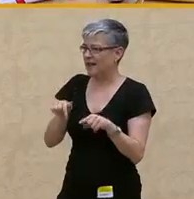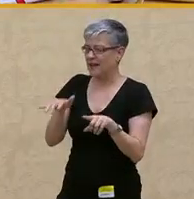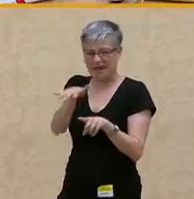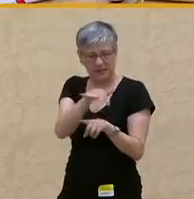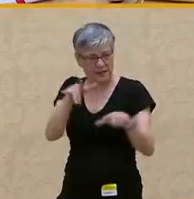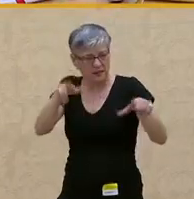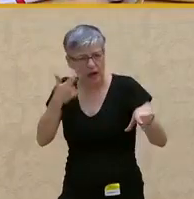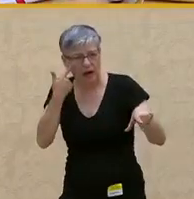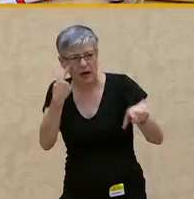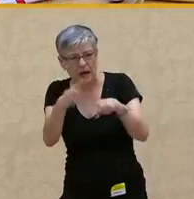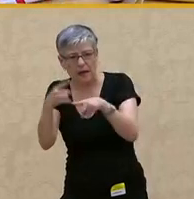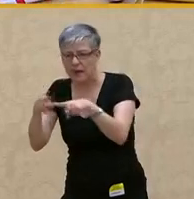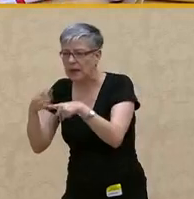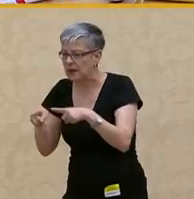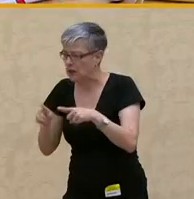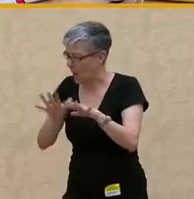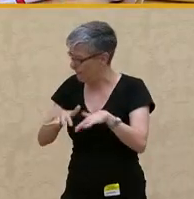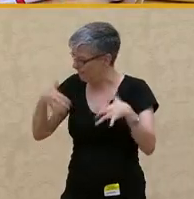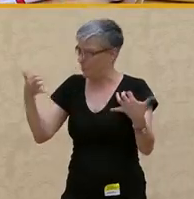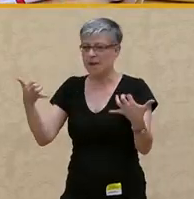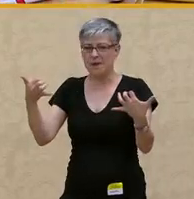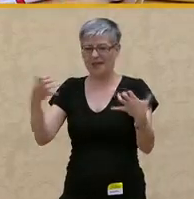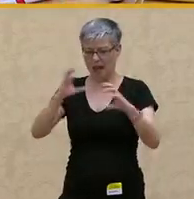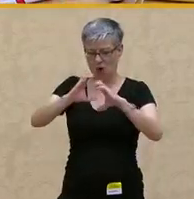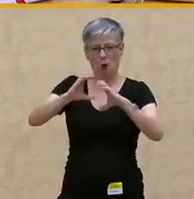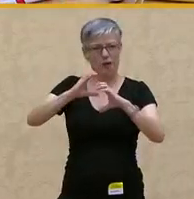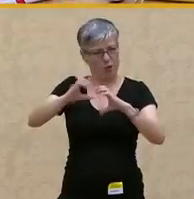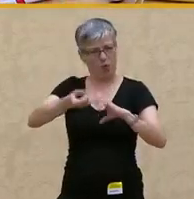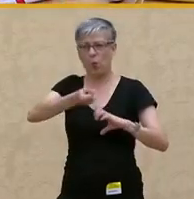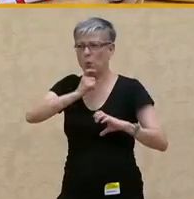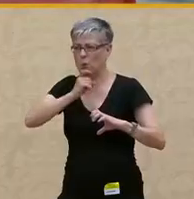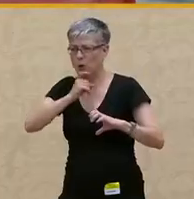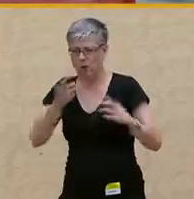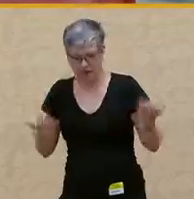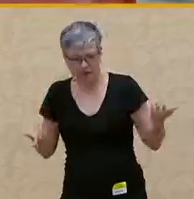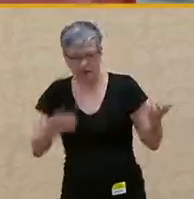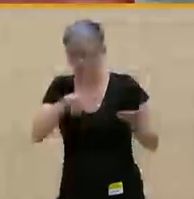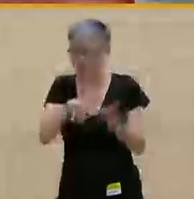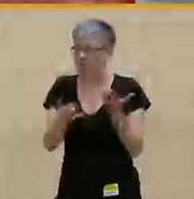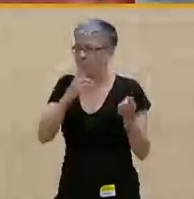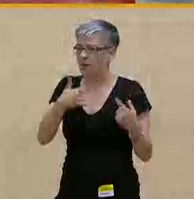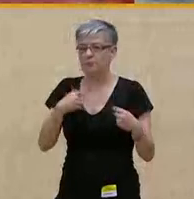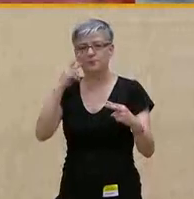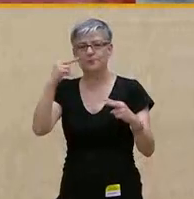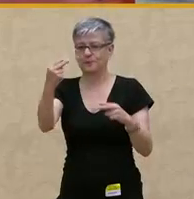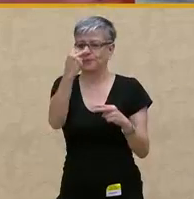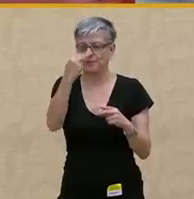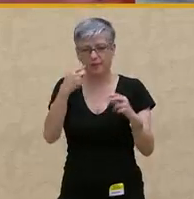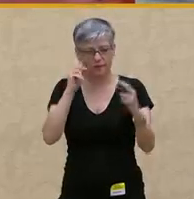Precisamente en un espacio, el parlamentario, donde la comunicación es muy complicada. Yo vengo de dar clase en otros sitios donde la gente te mira. Puede estar o no de acuerdo